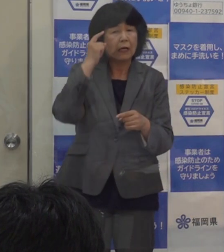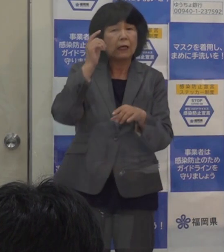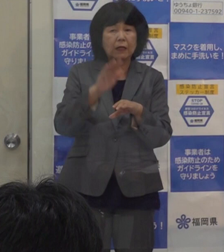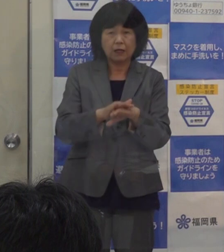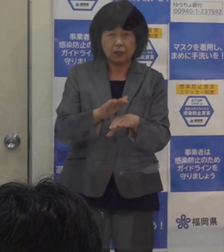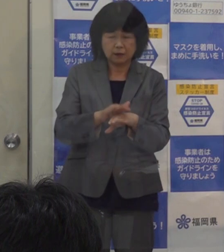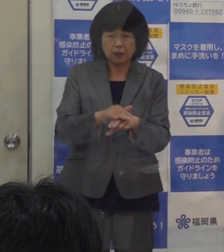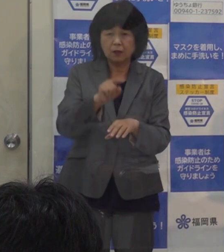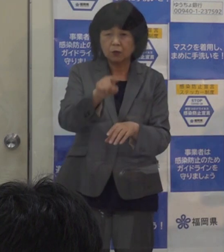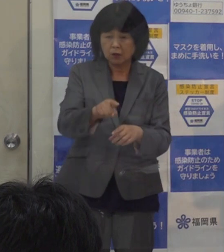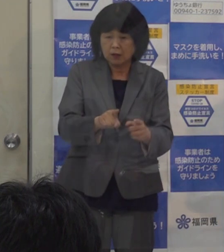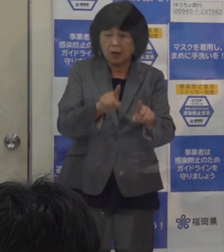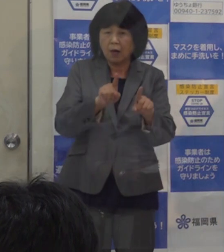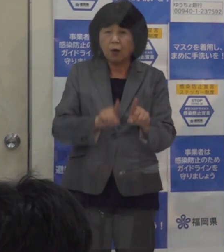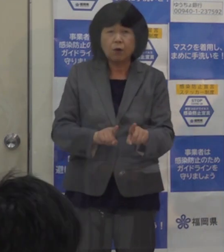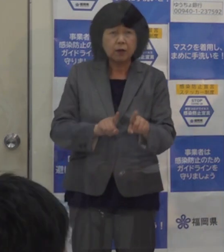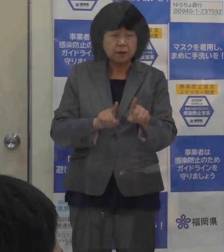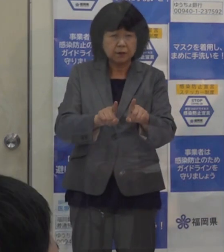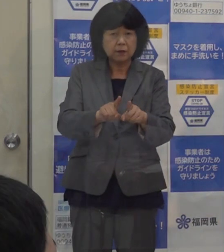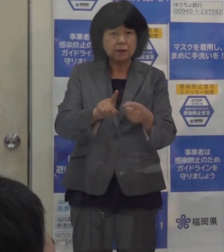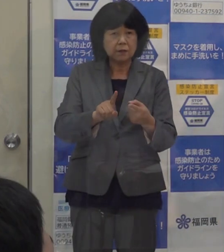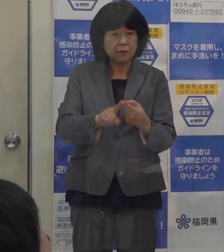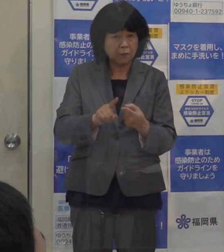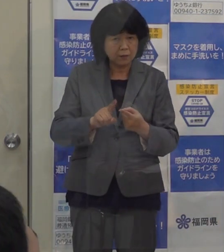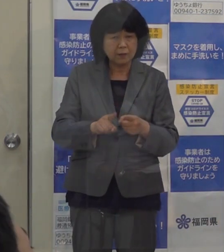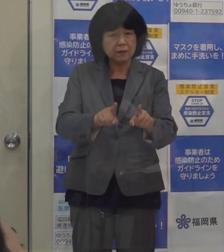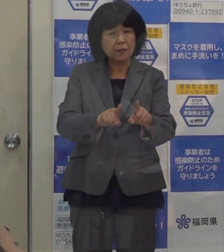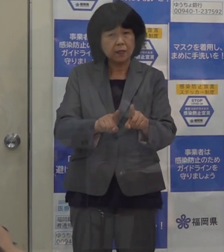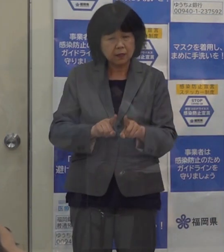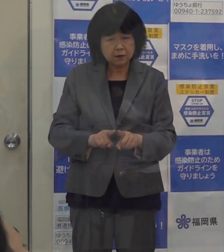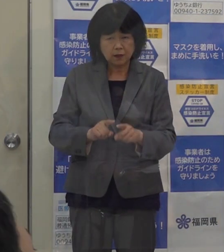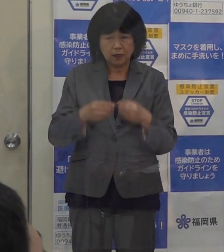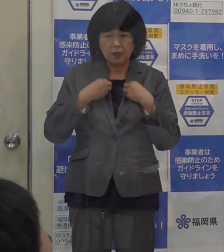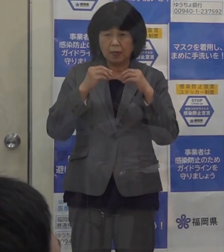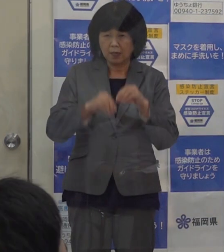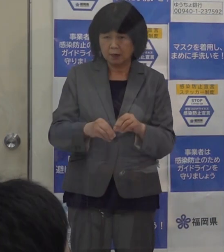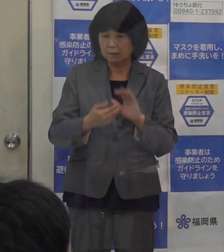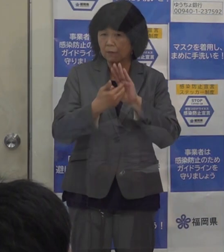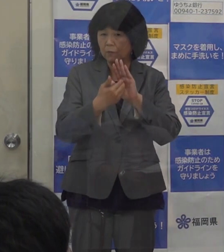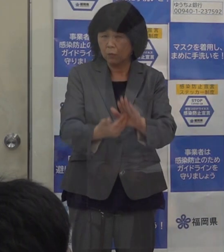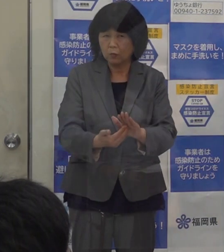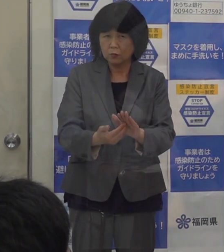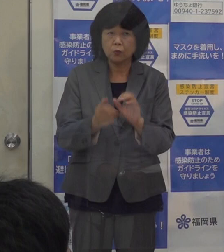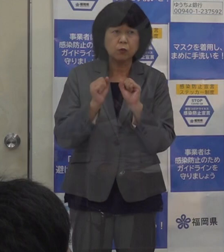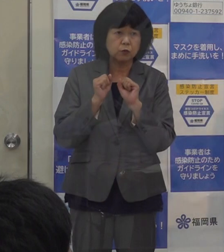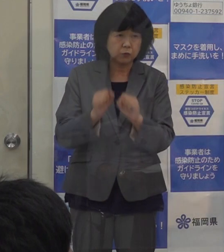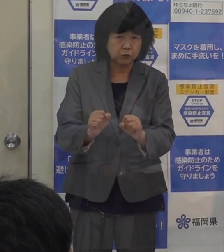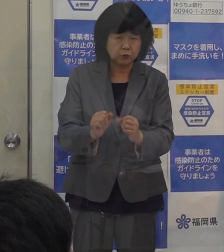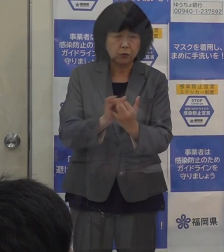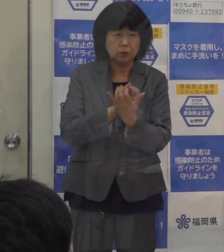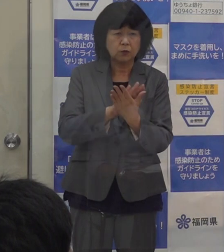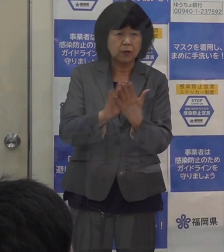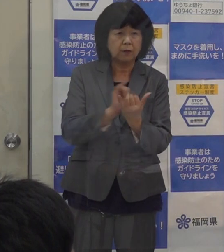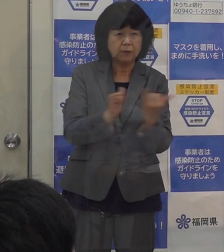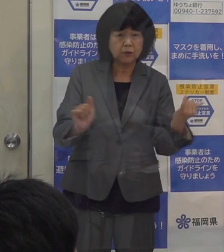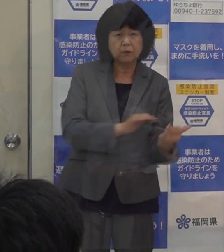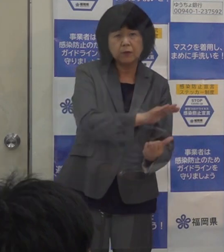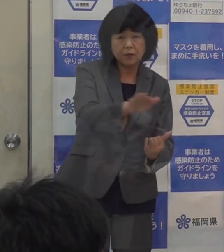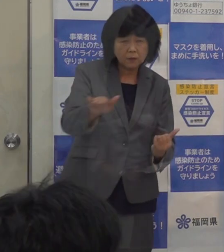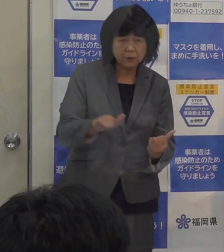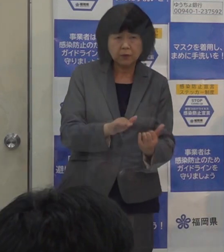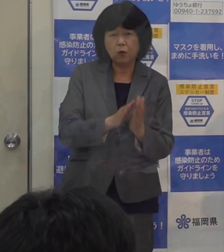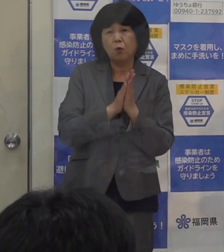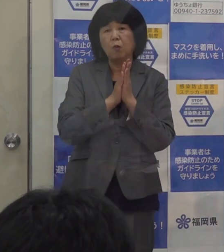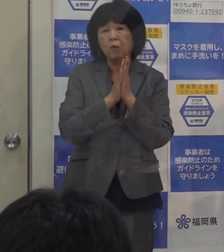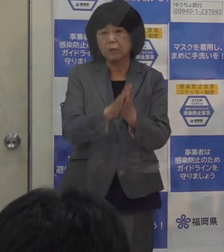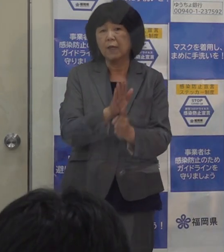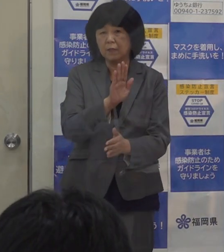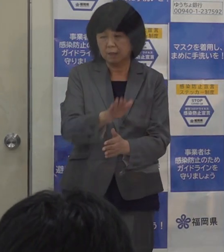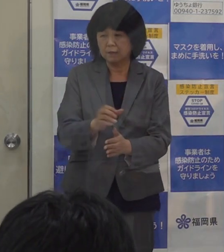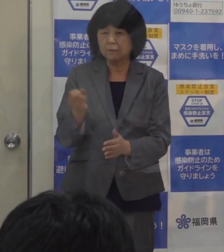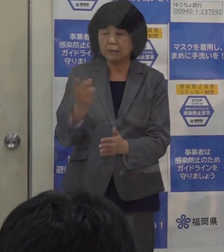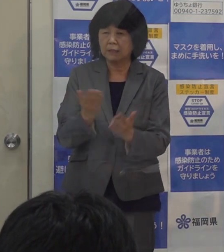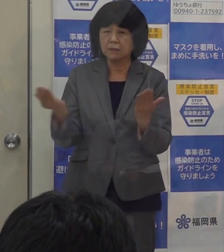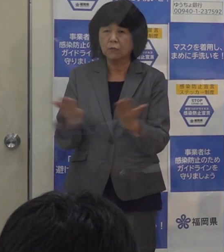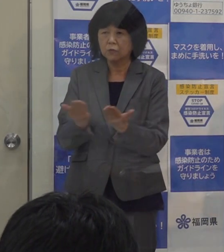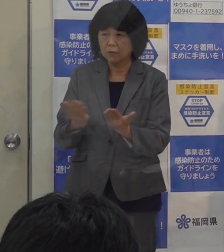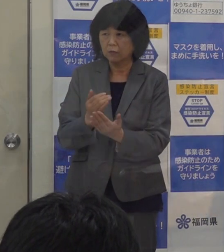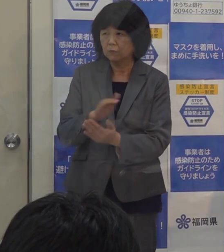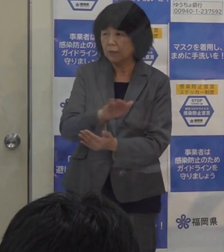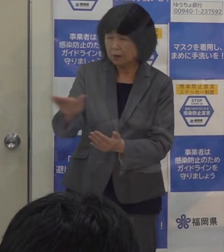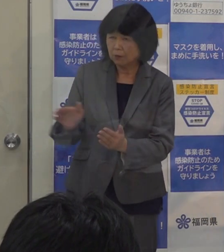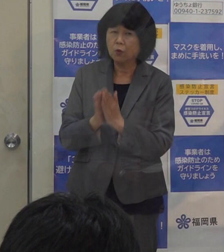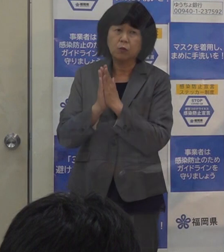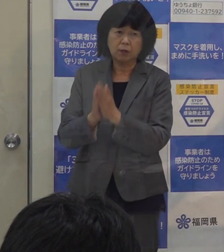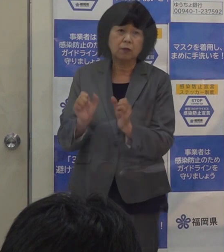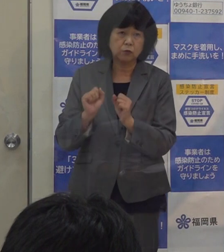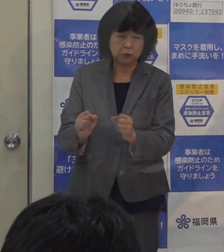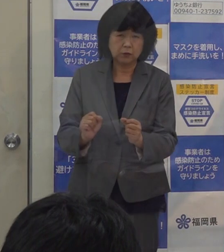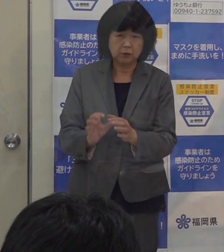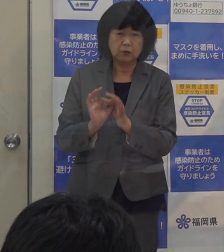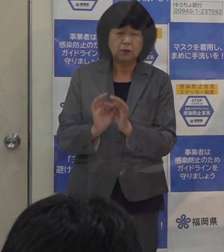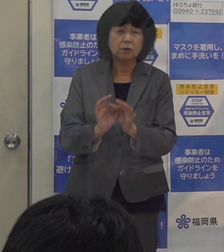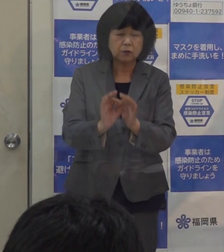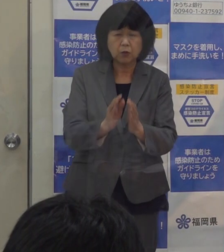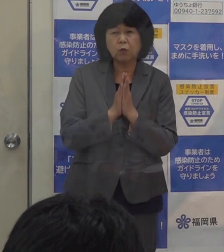それに沿って社会全体として 感染防止を図っていくという一環で 県民の皆さん 事業者の皆さんには引き続きお願いするということです